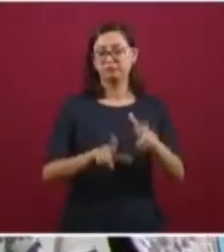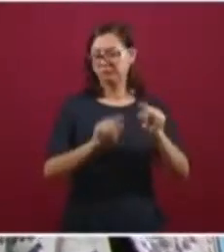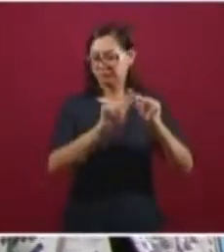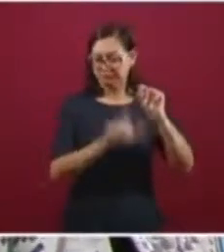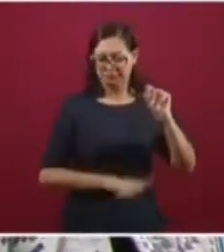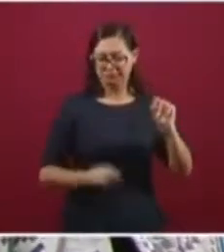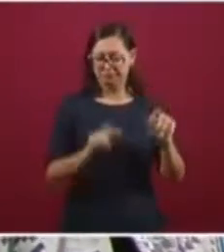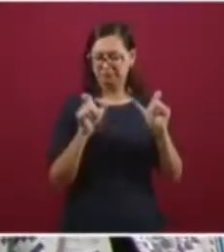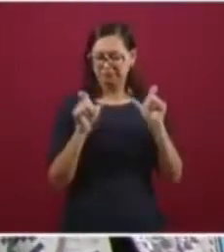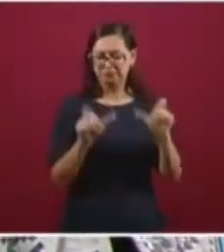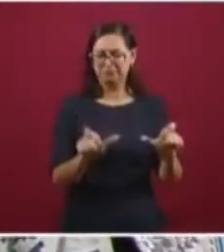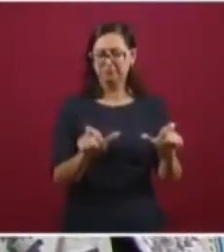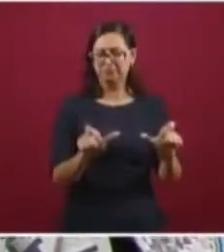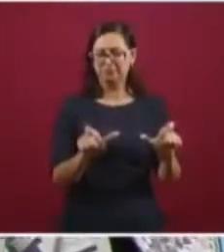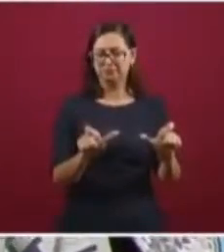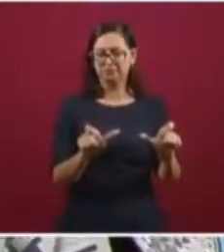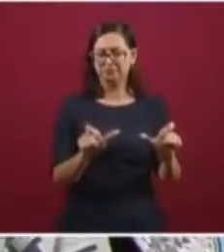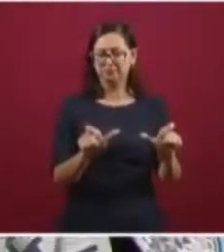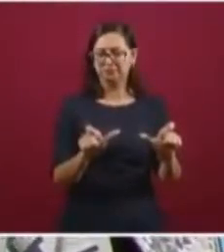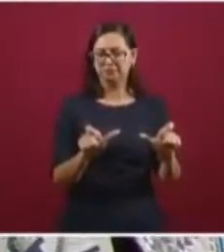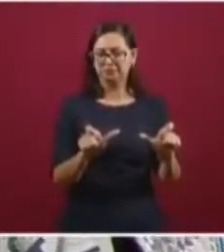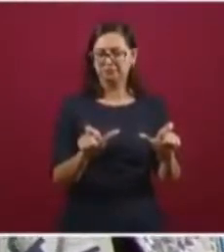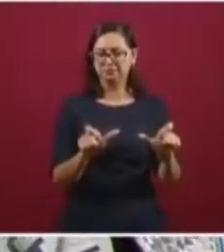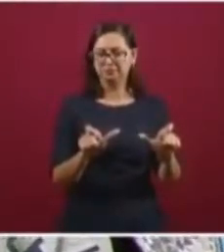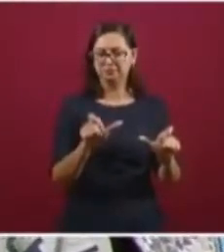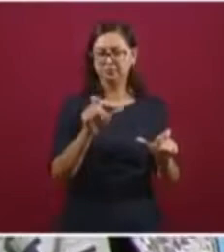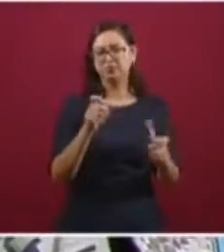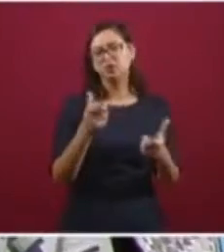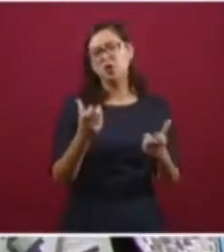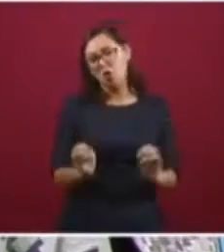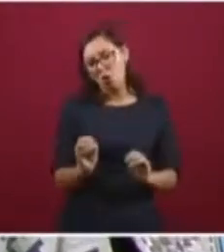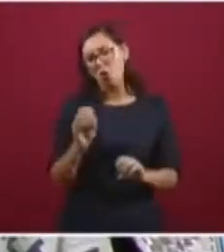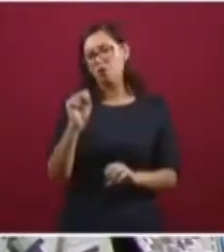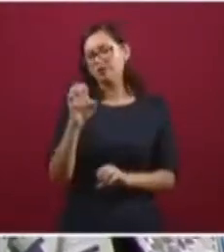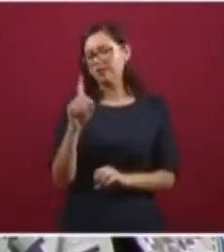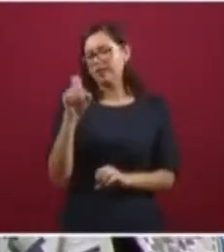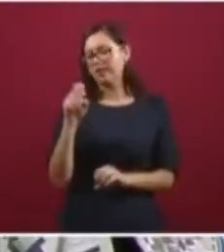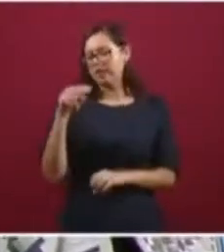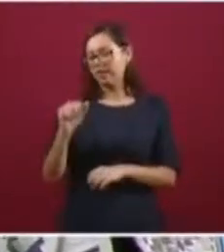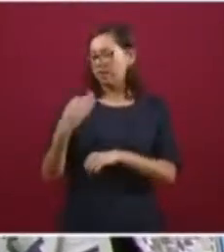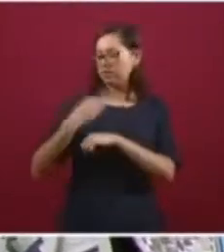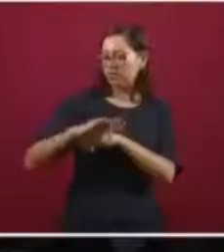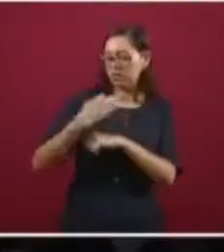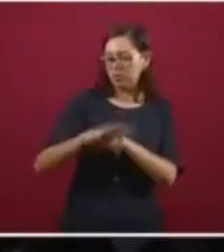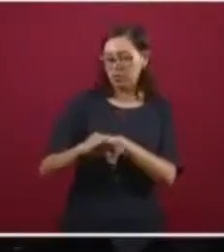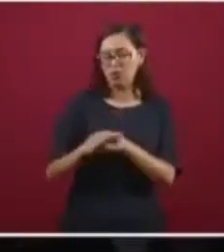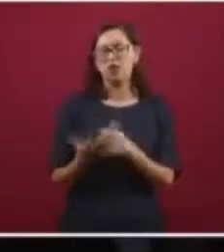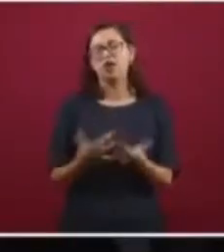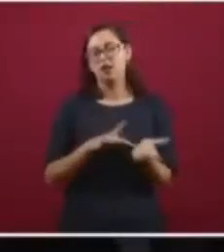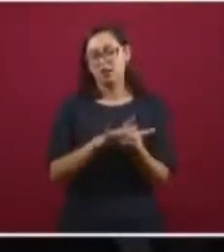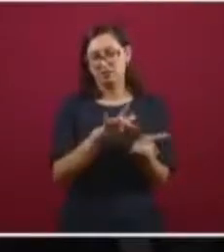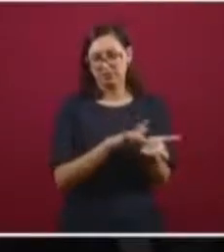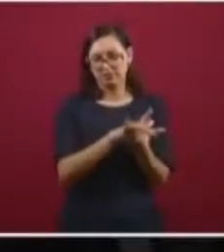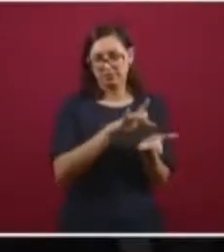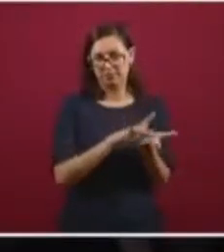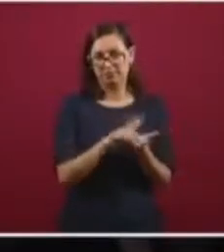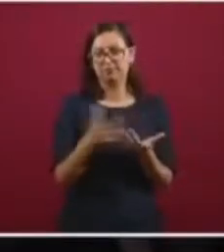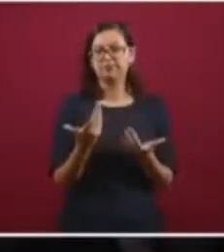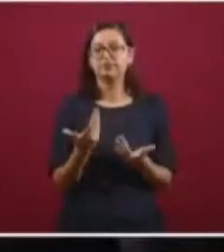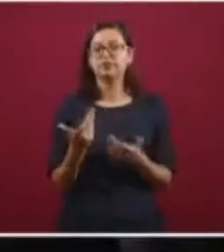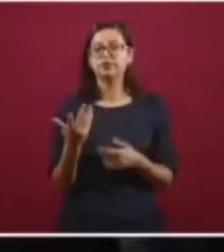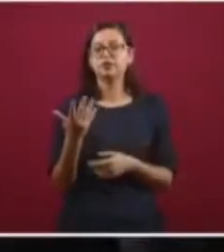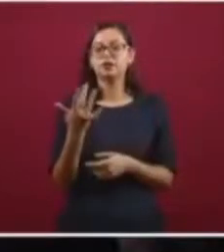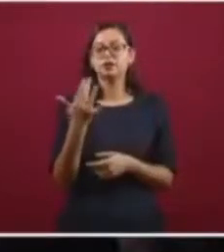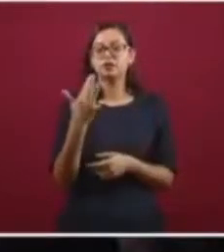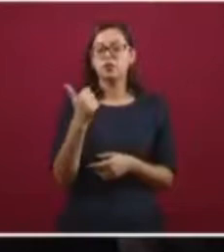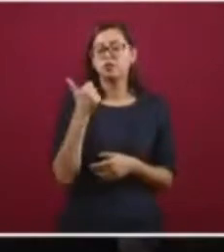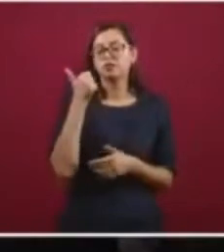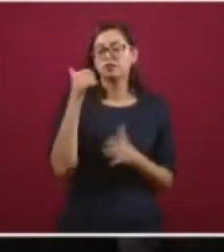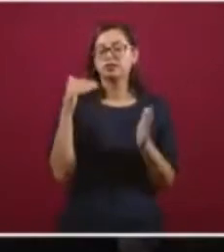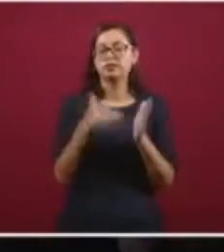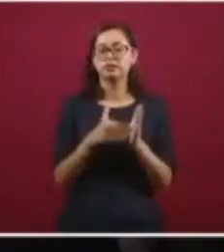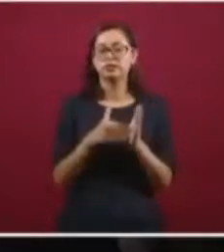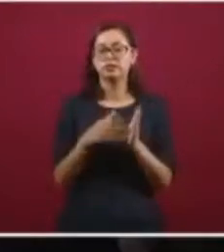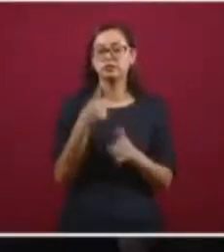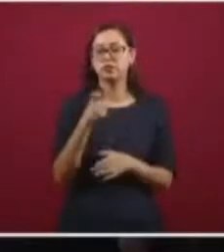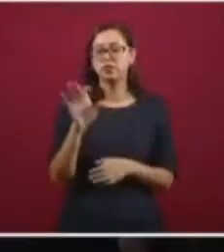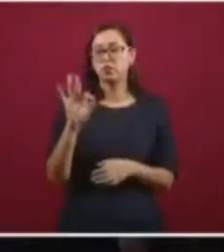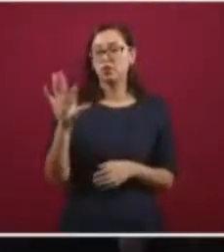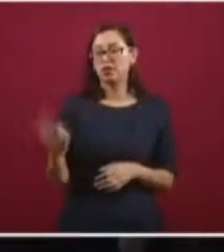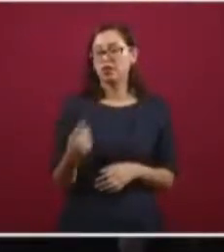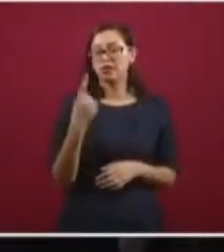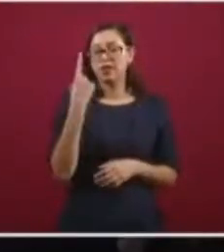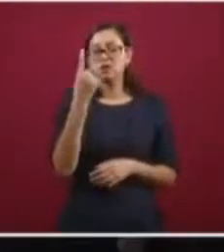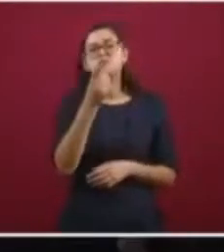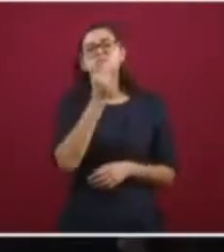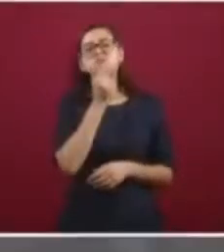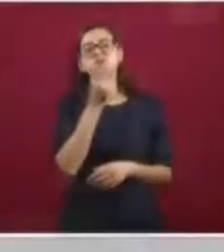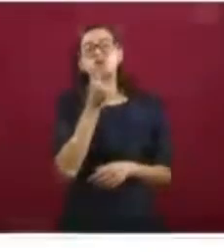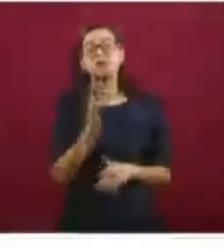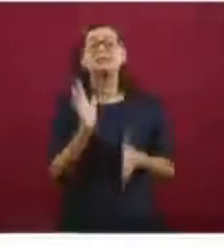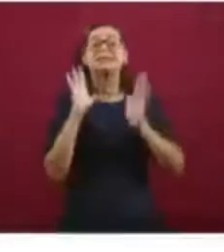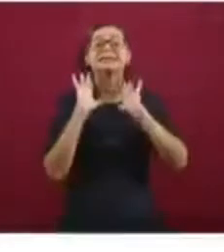o personal de la Sedena en apoyo a la Guardia Nacional, tenemos desplegados 56 mil 191 elementos